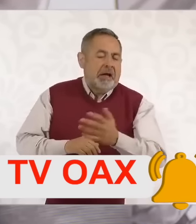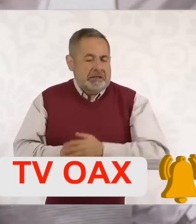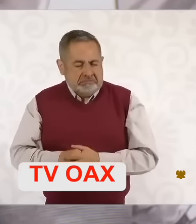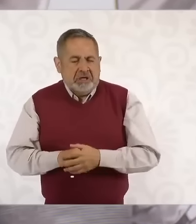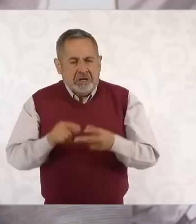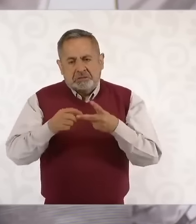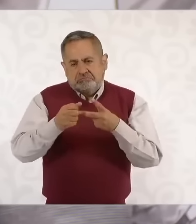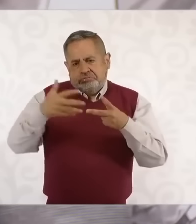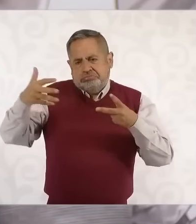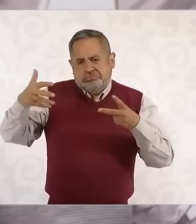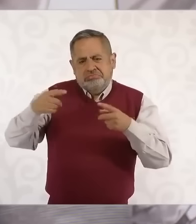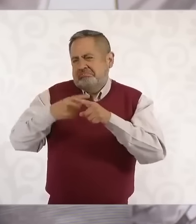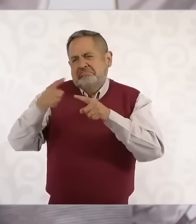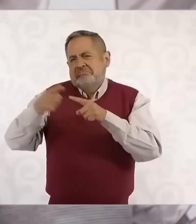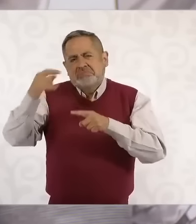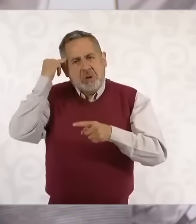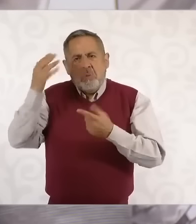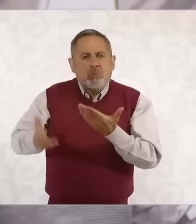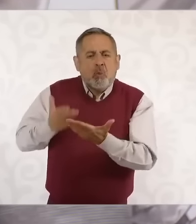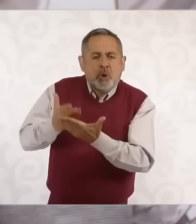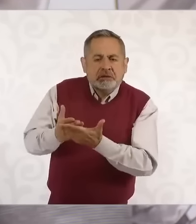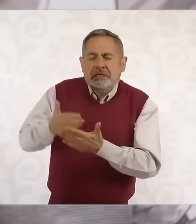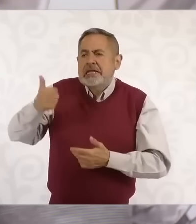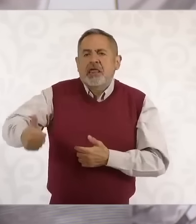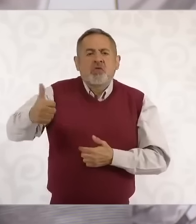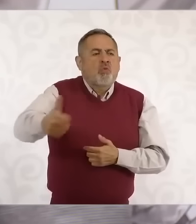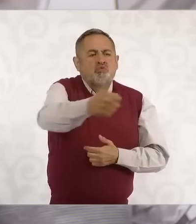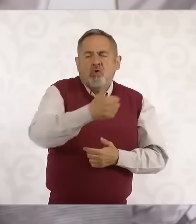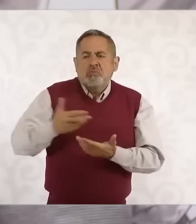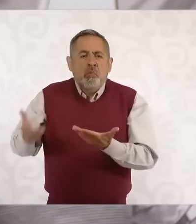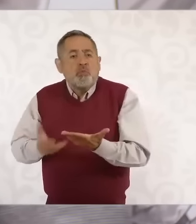muchas muy diversas propuestas dependiendo el sector al que nos refiramos. Entonces,